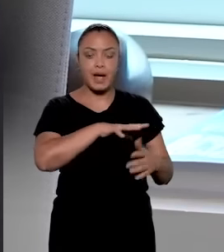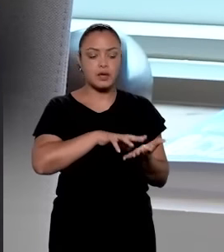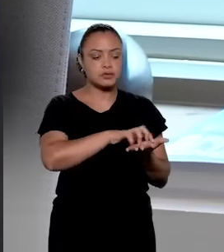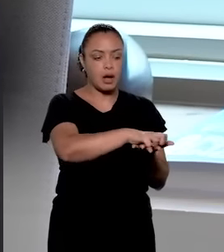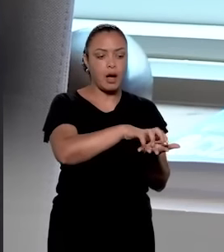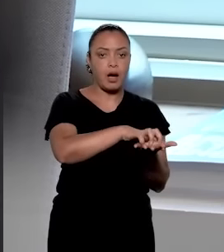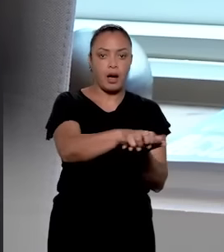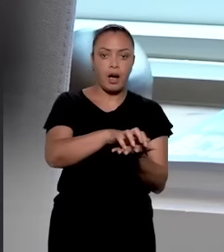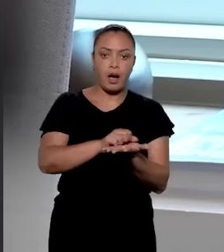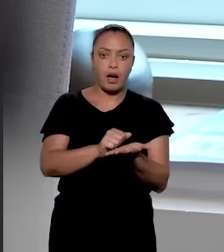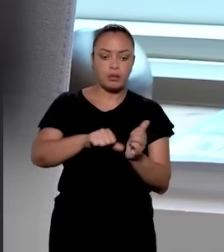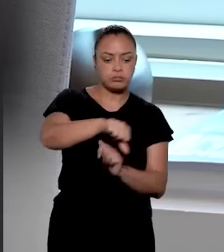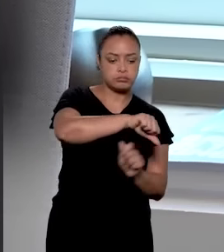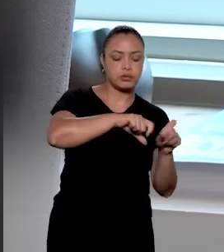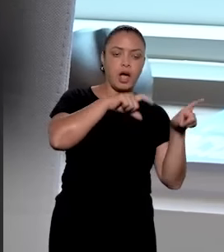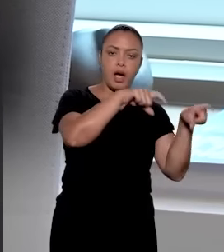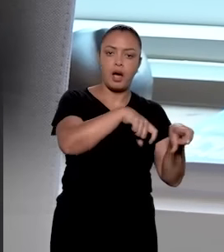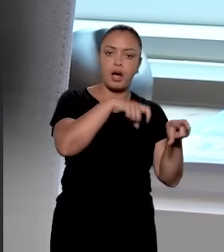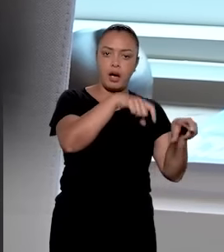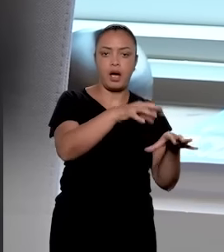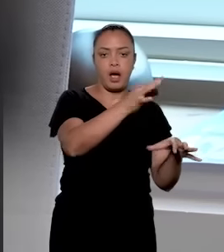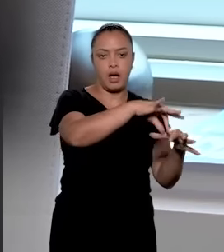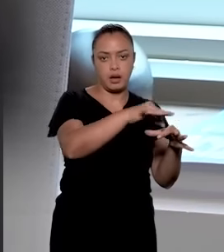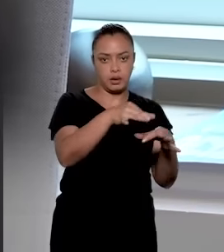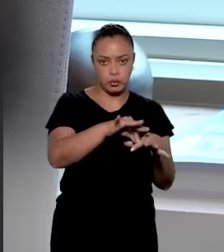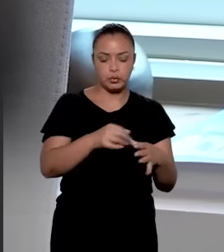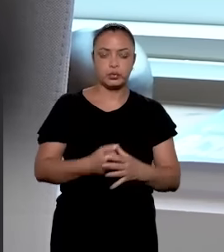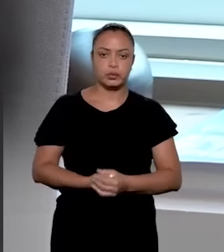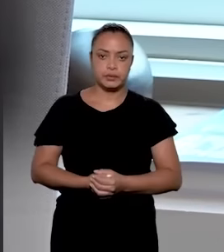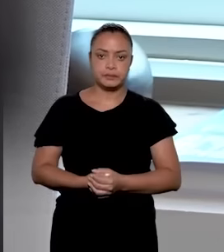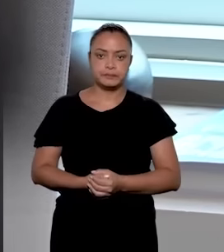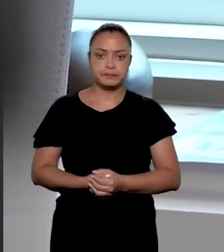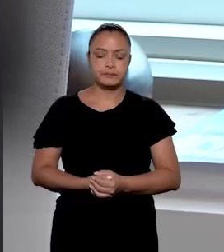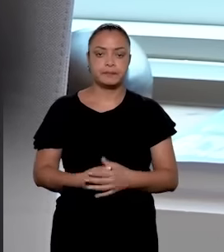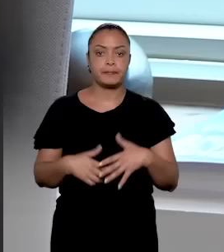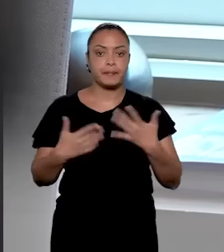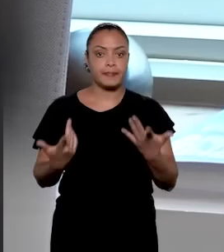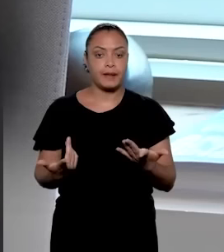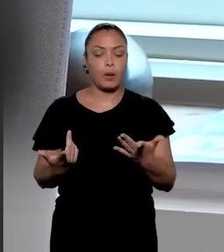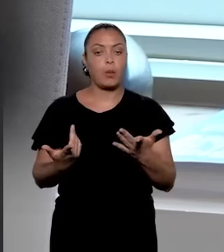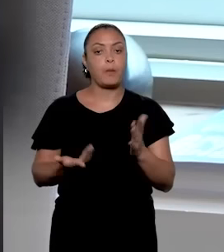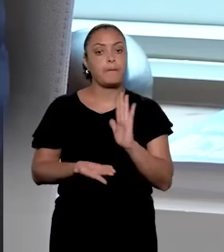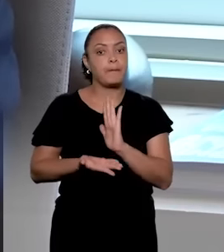pela agricultura, quer dizer, a Integração Lavoura Pecuária Floresta, está levando esse